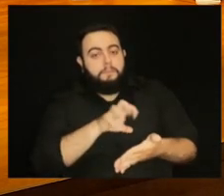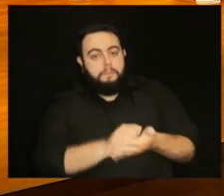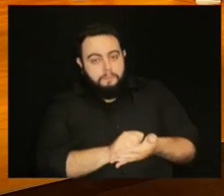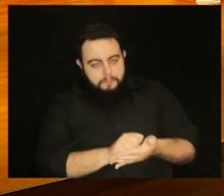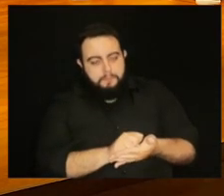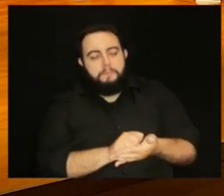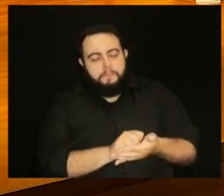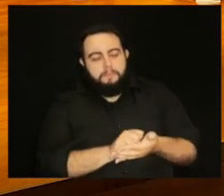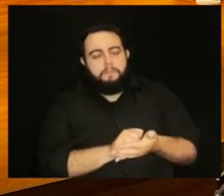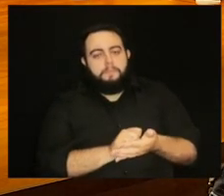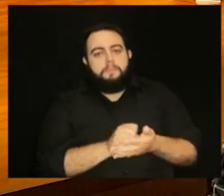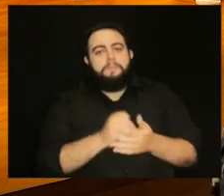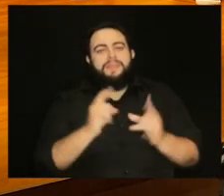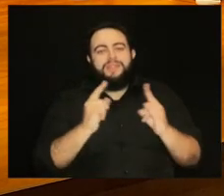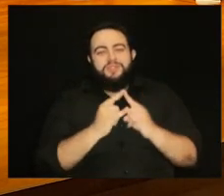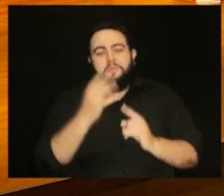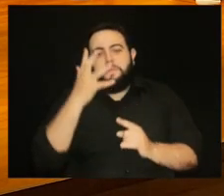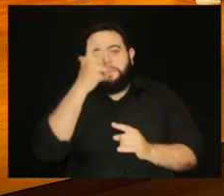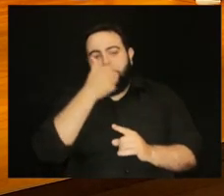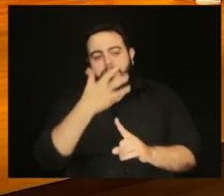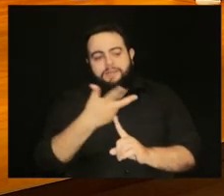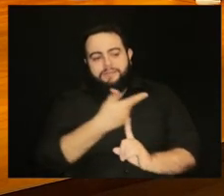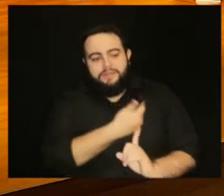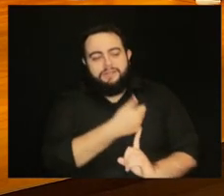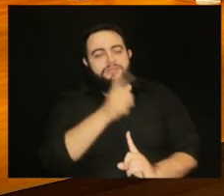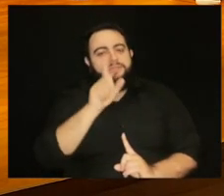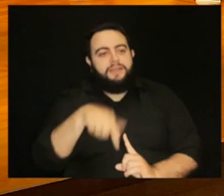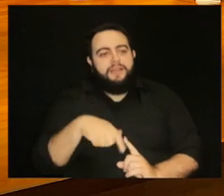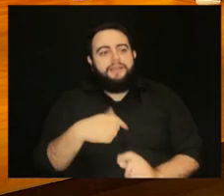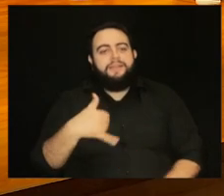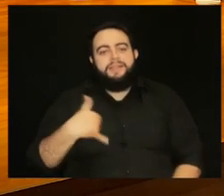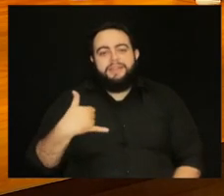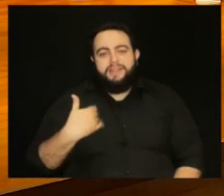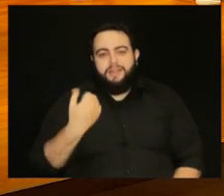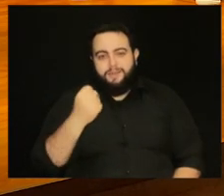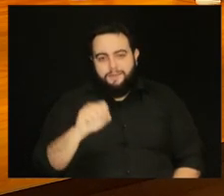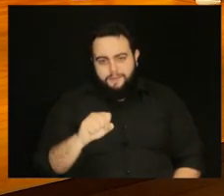anos de idade e os caras disseram não só cresce um pouquinho, mas a partir dos 12 ele começou a cursar